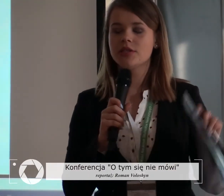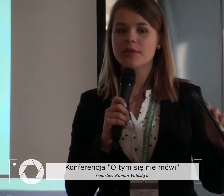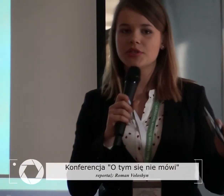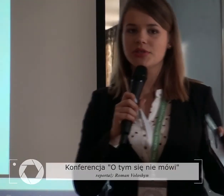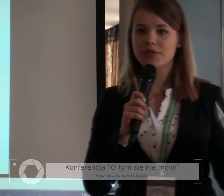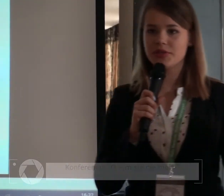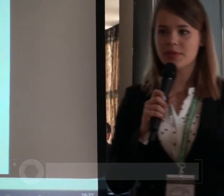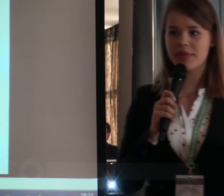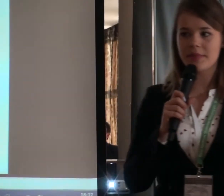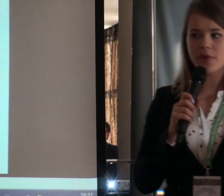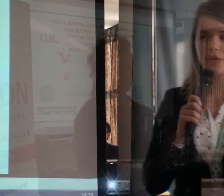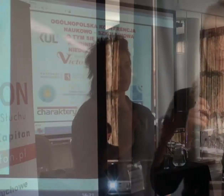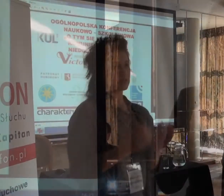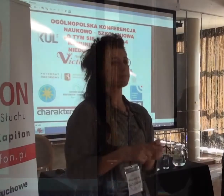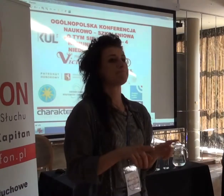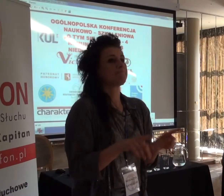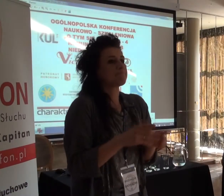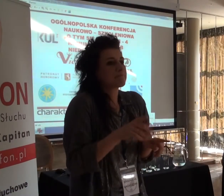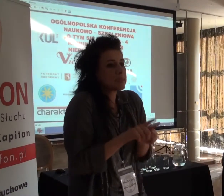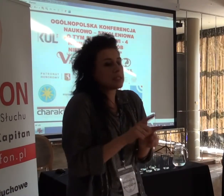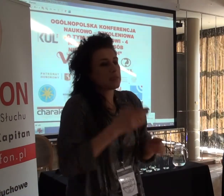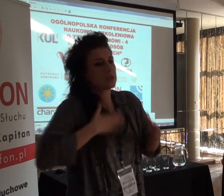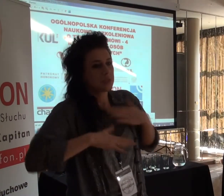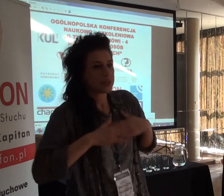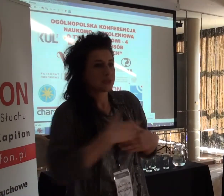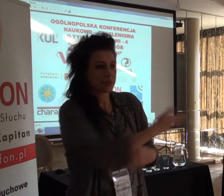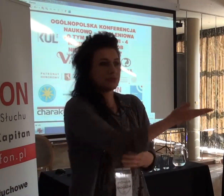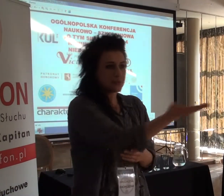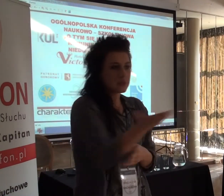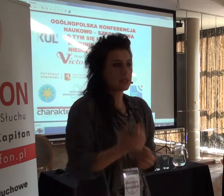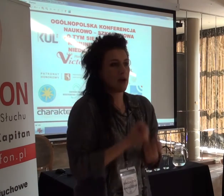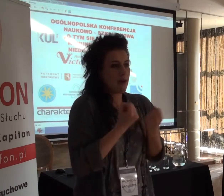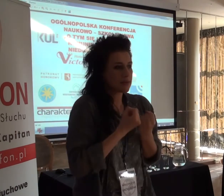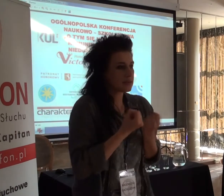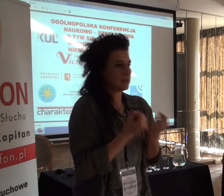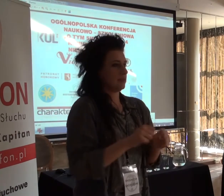Młodzi, niesłyszący ludzie z Koła Naukowego Studentów Niesłyszących i Słabosłyszących